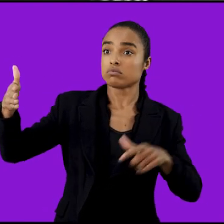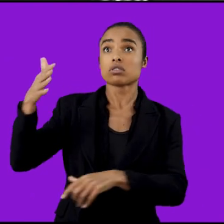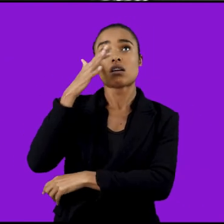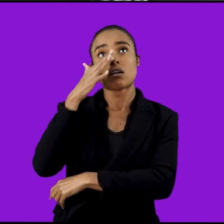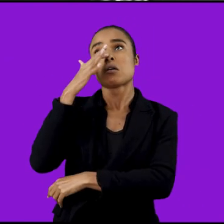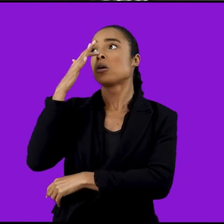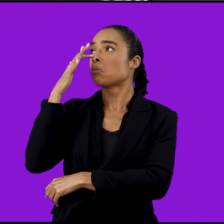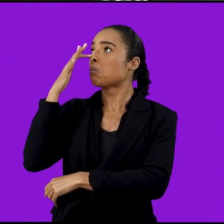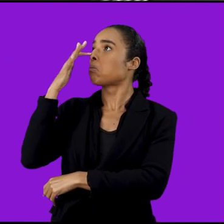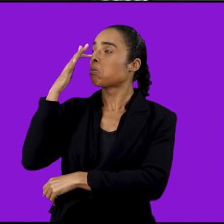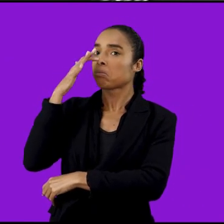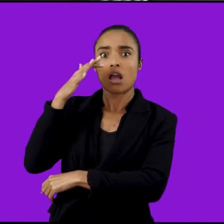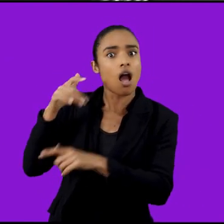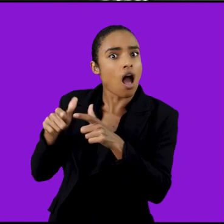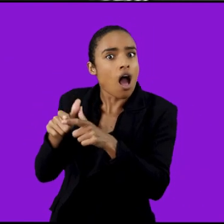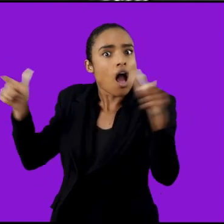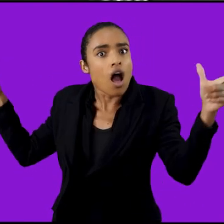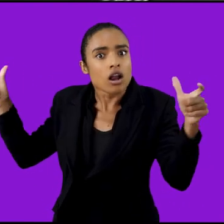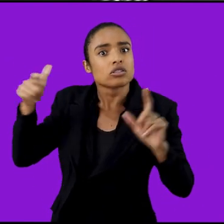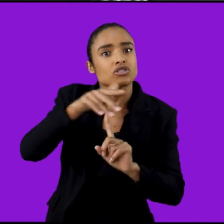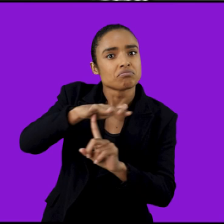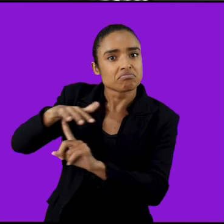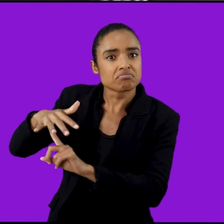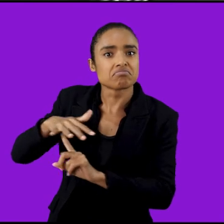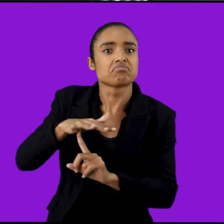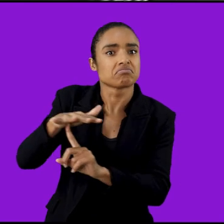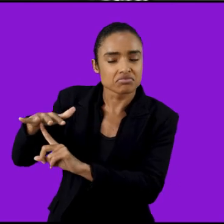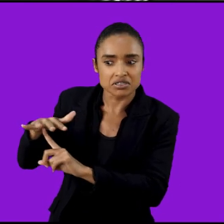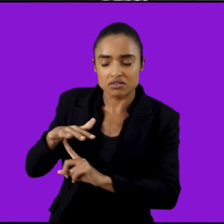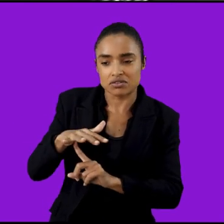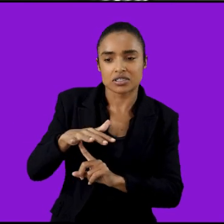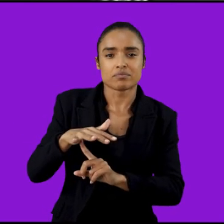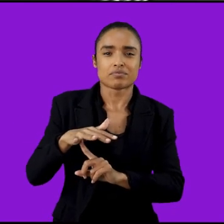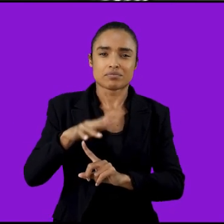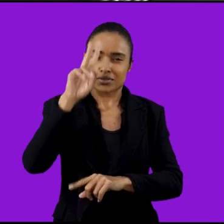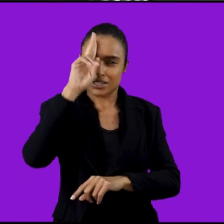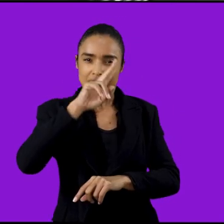Ah, no imigrantes Mano, aquele lugar é gigante É gigante, né? Eu entrei, também Eu fiquei tipo perdido